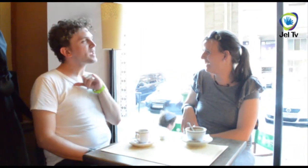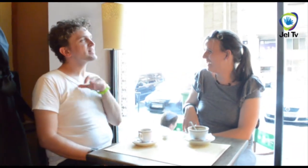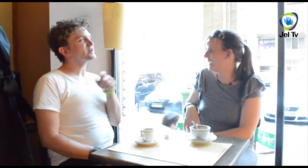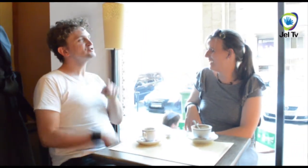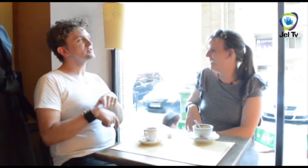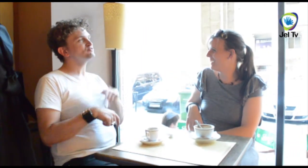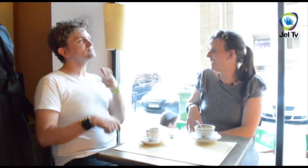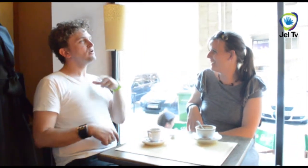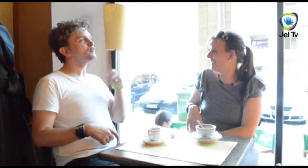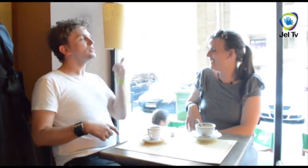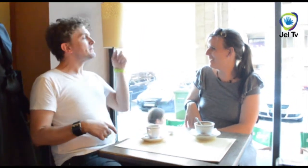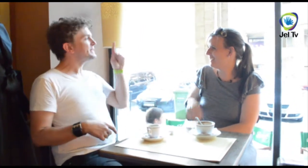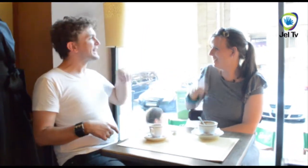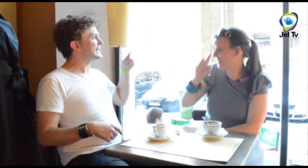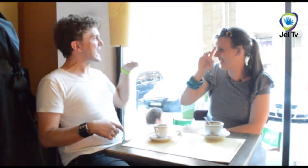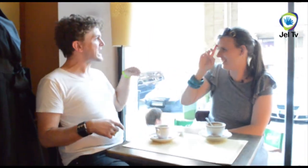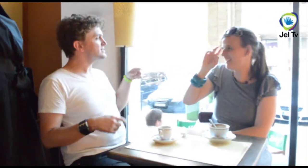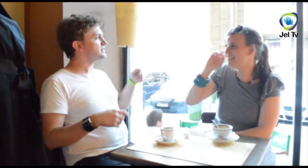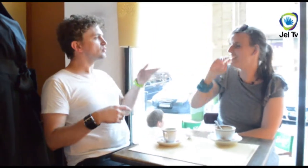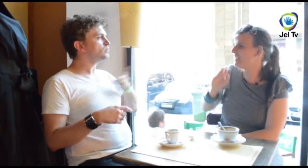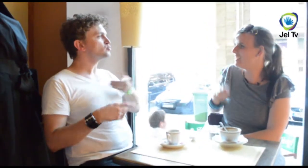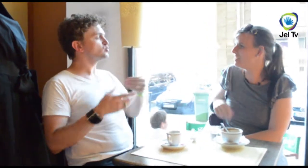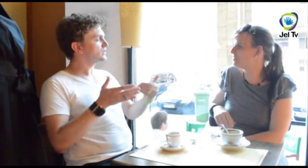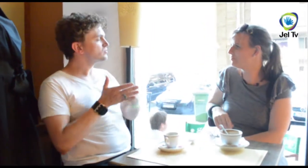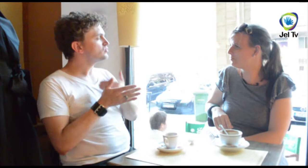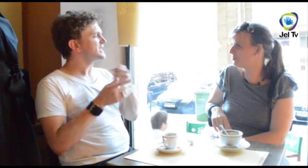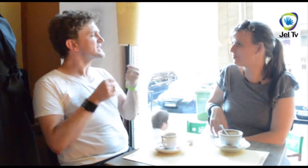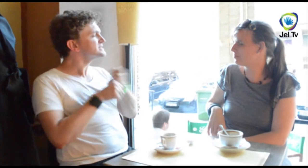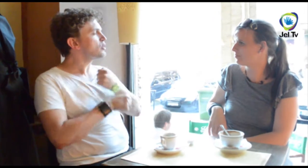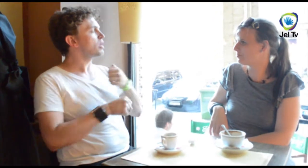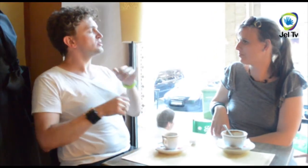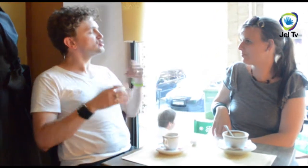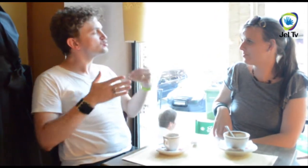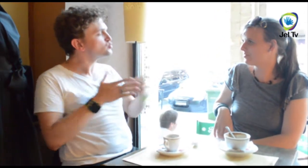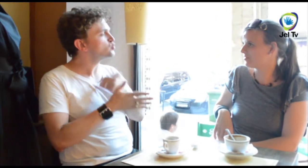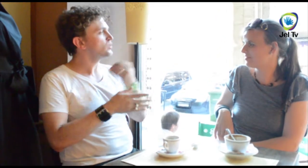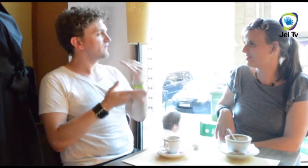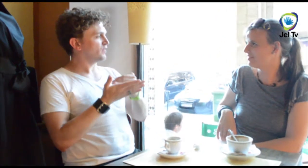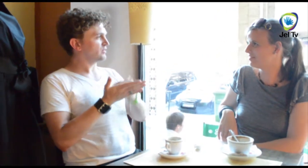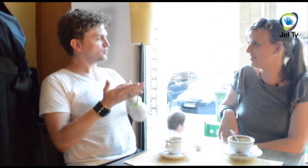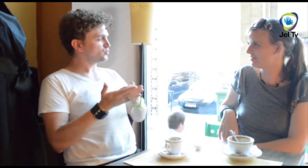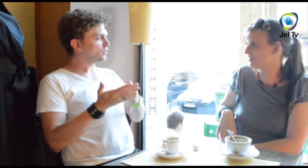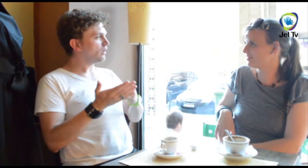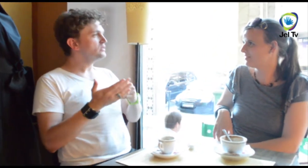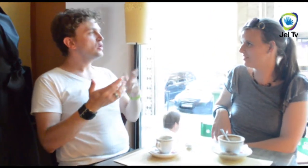Nagyon érdekes volt, hogy minden héten kaptunk új, izgalmas feladatot.